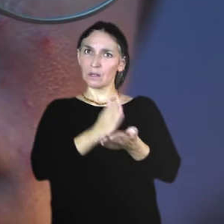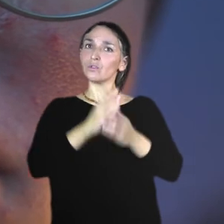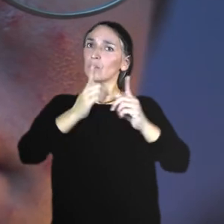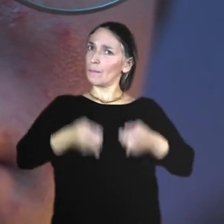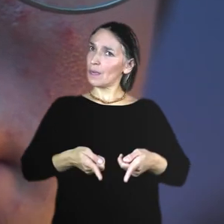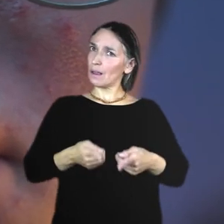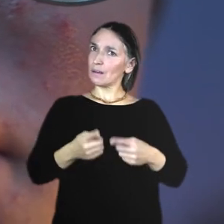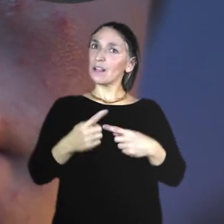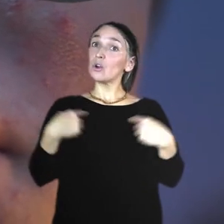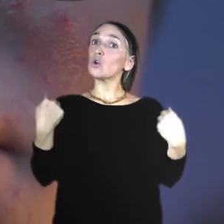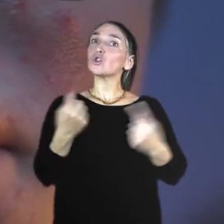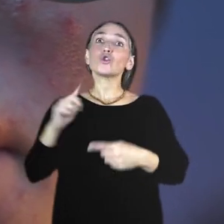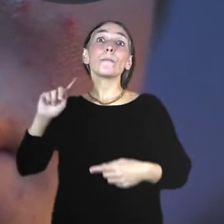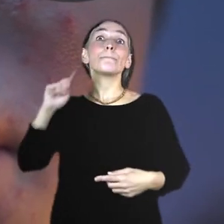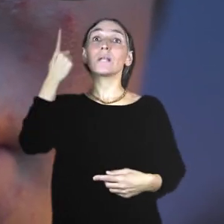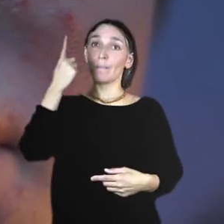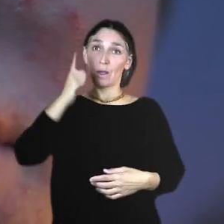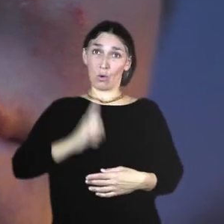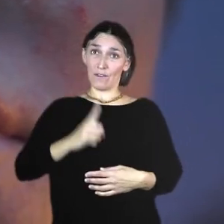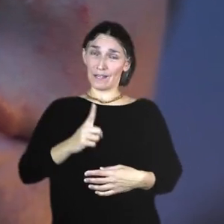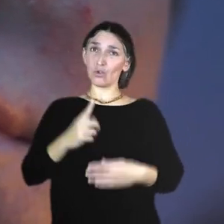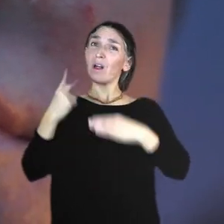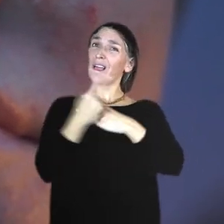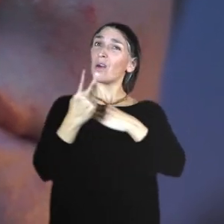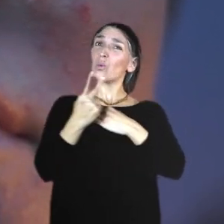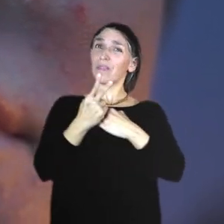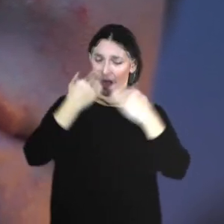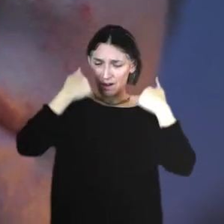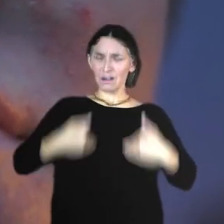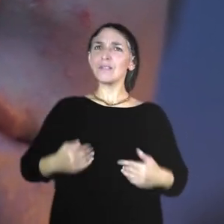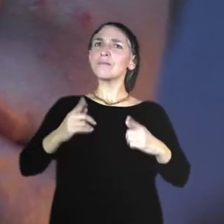y nuestra primera obligación es cuidarnos a nosotras mismas.